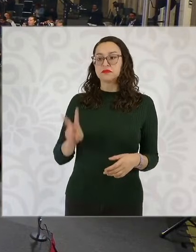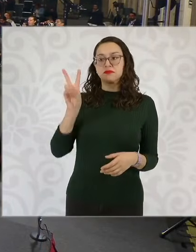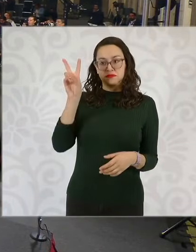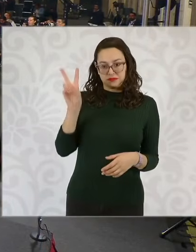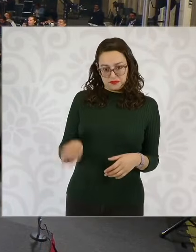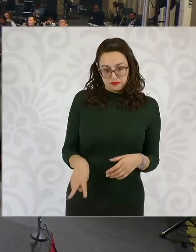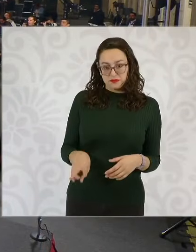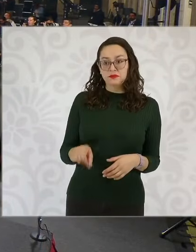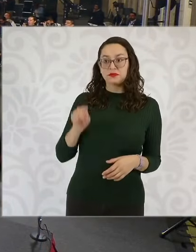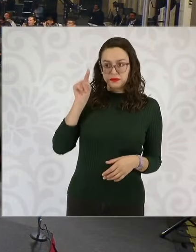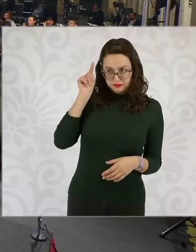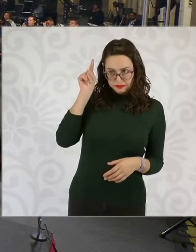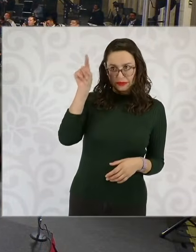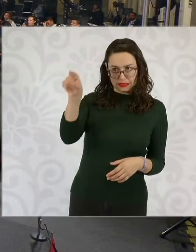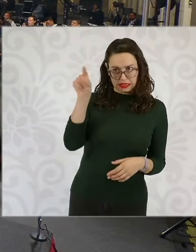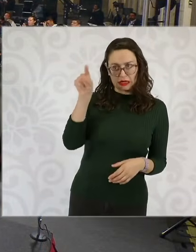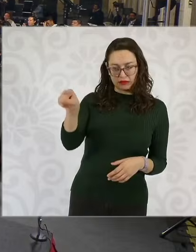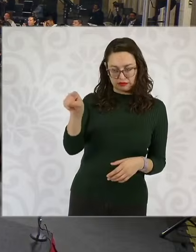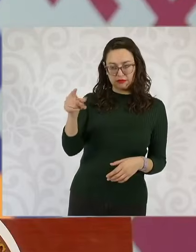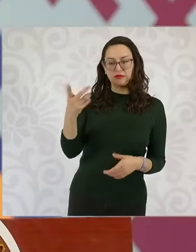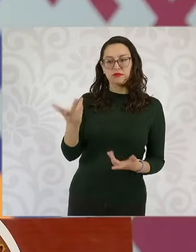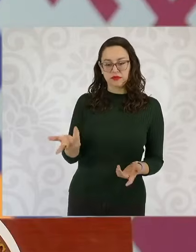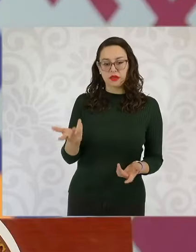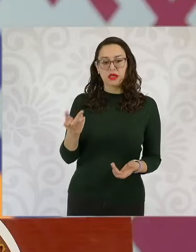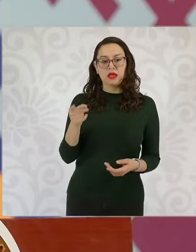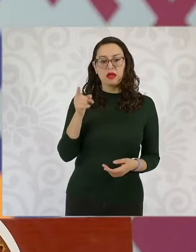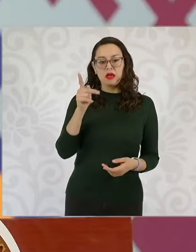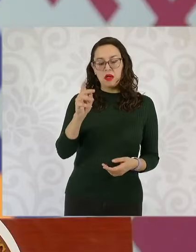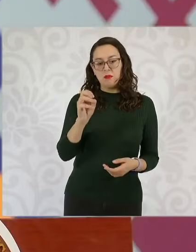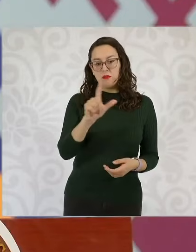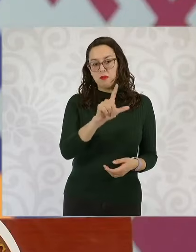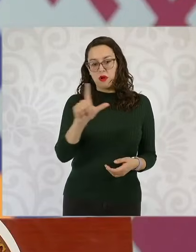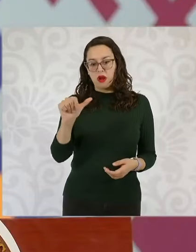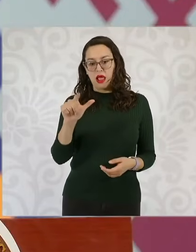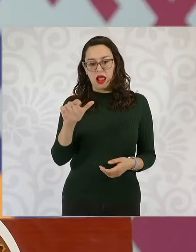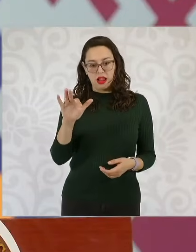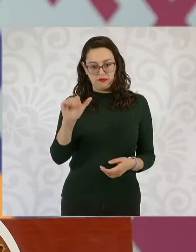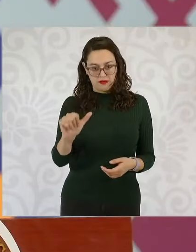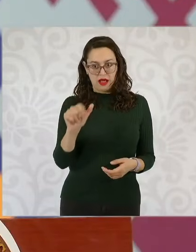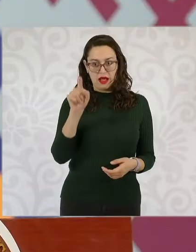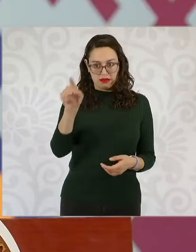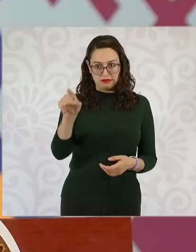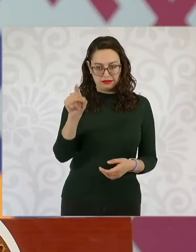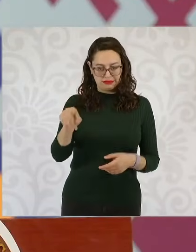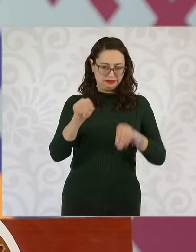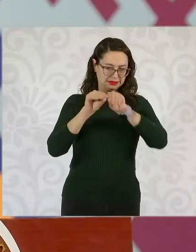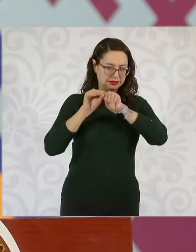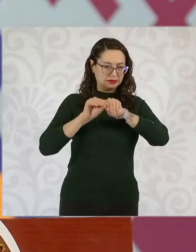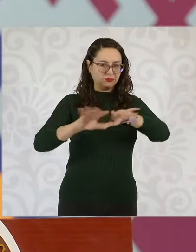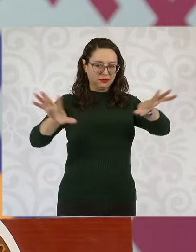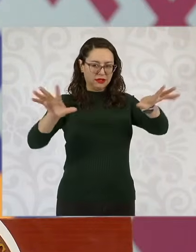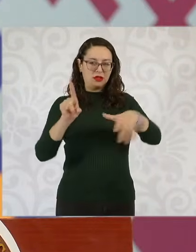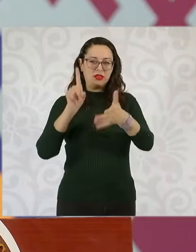plataforma por en el Sonda de Campeche eh sobre la calidad de los alimentos es un problema que